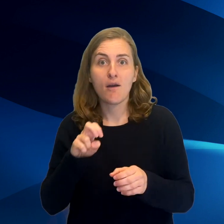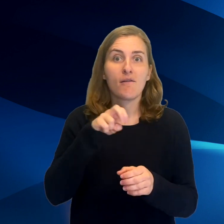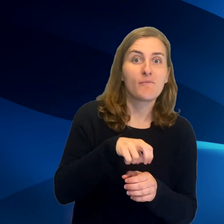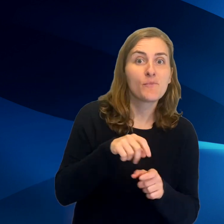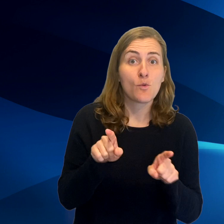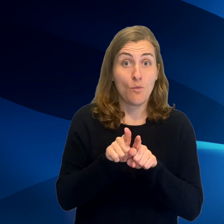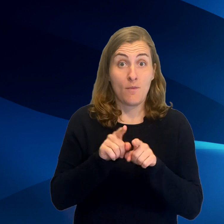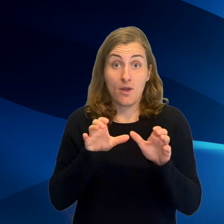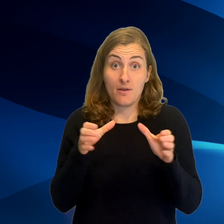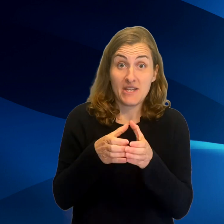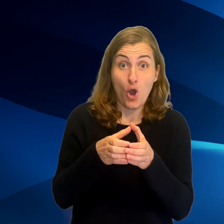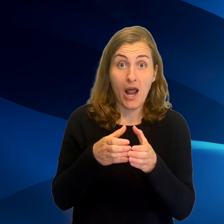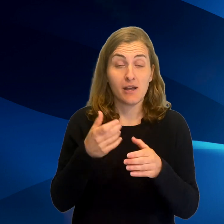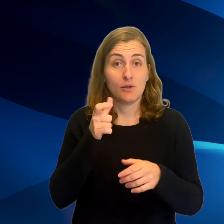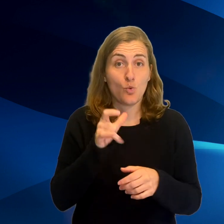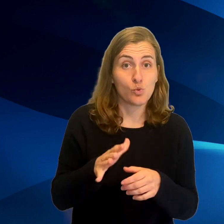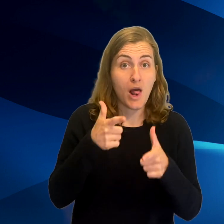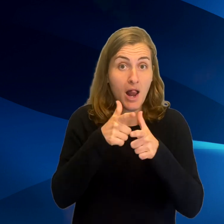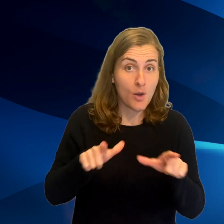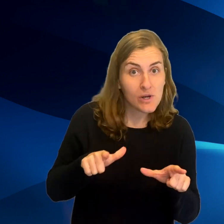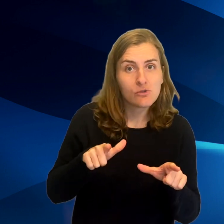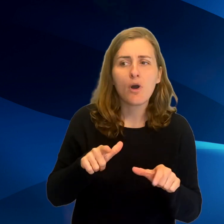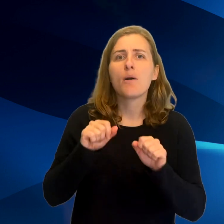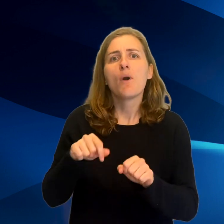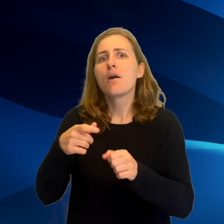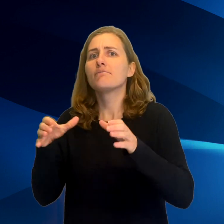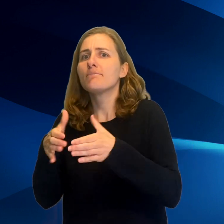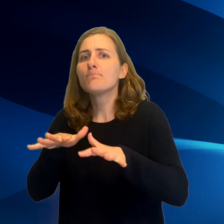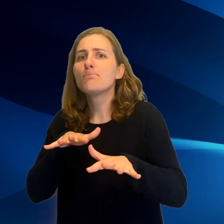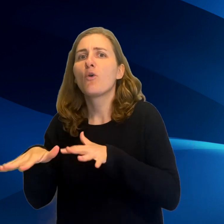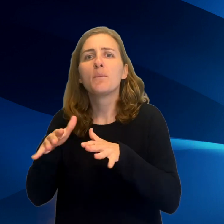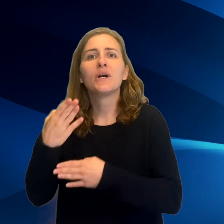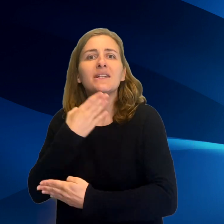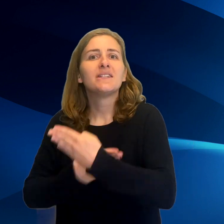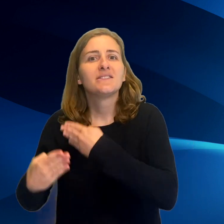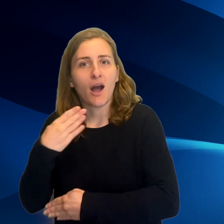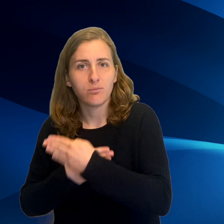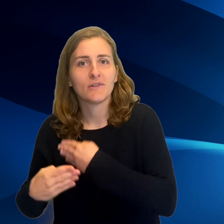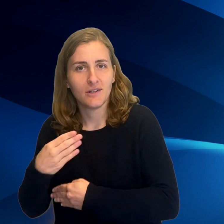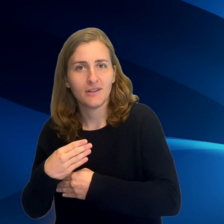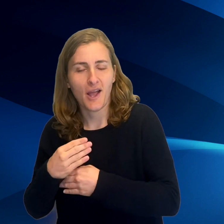e si situa nell’intersezione tra le minoranze linguistiche e culturali, e il movimento disabilità.